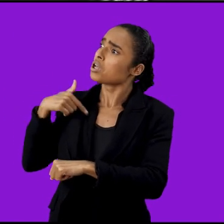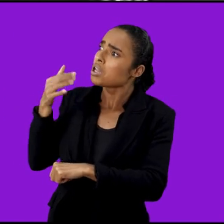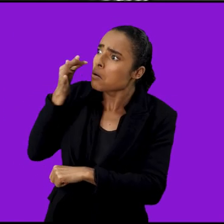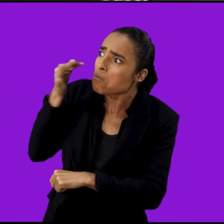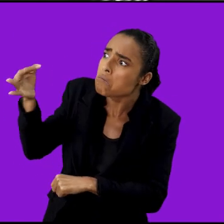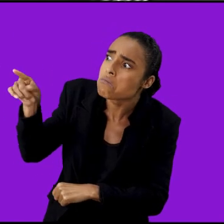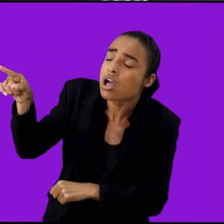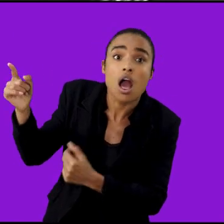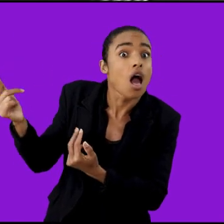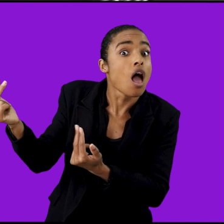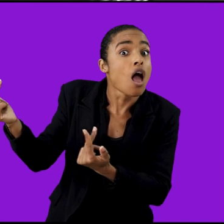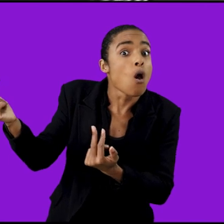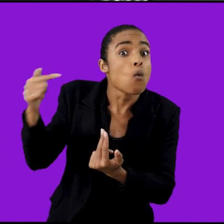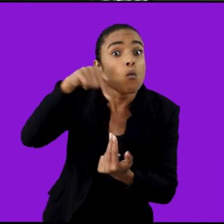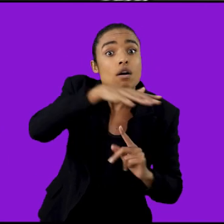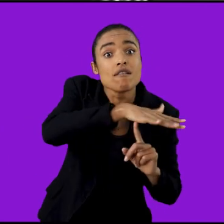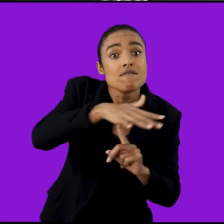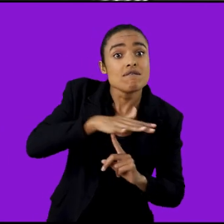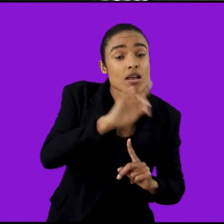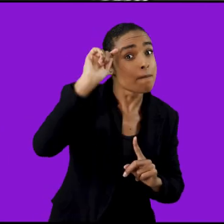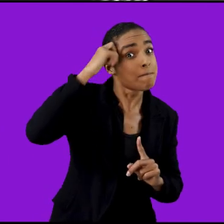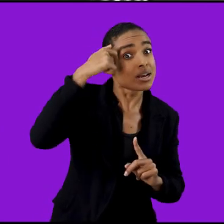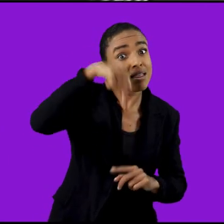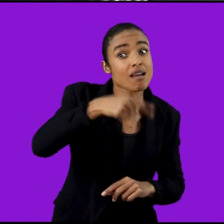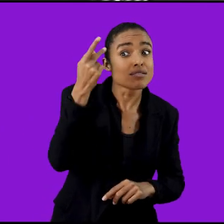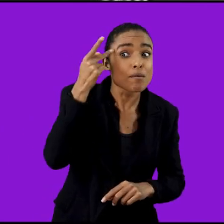Cê foi nos Mercadão gigante lá? Eu fui no mercado lá… Comprei coisas da